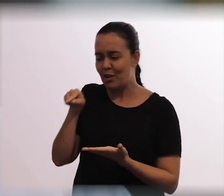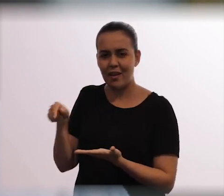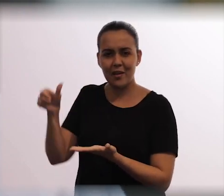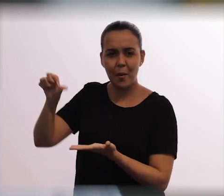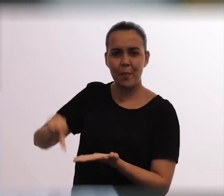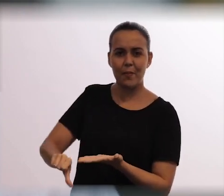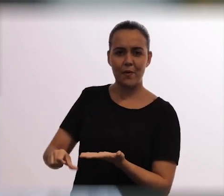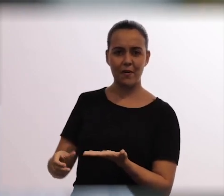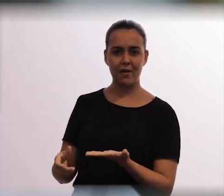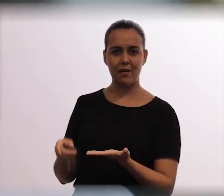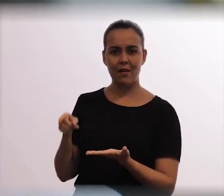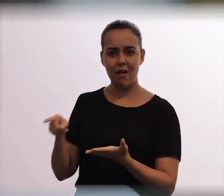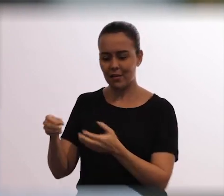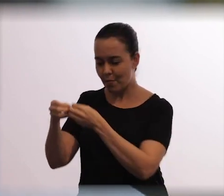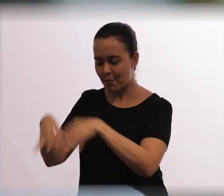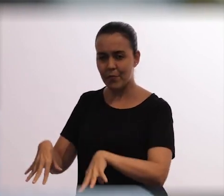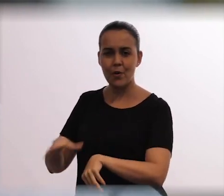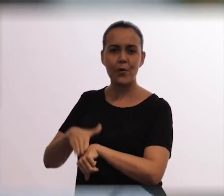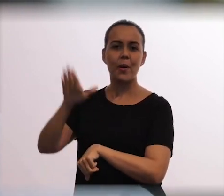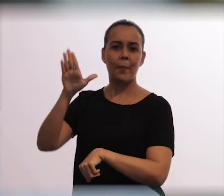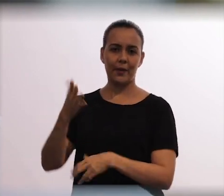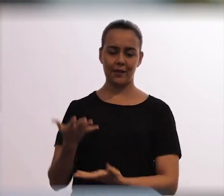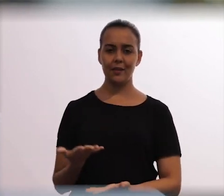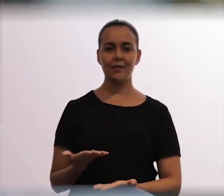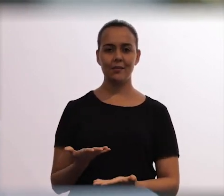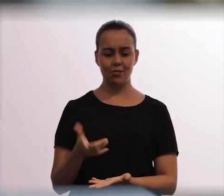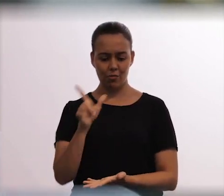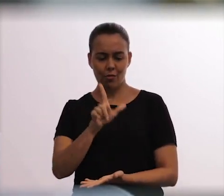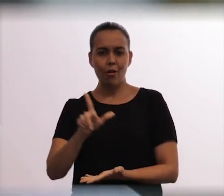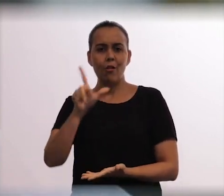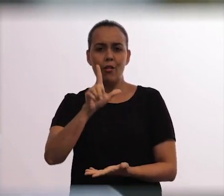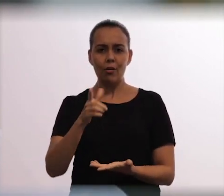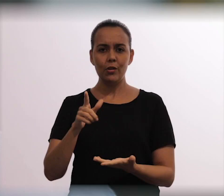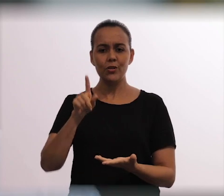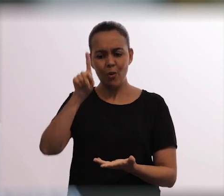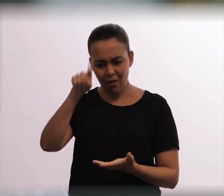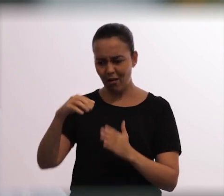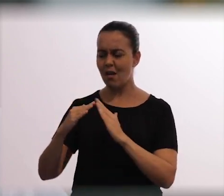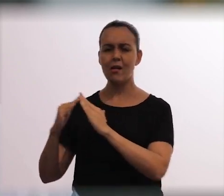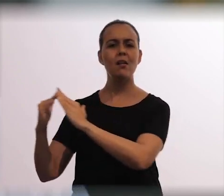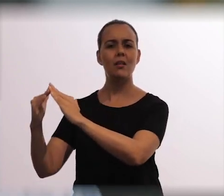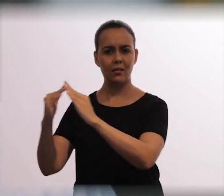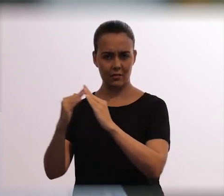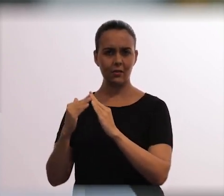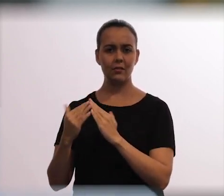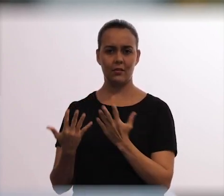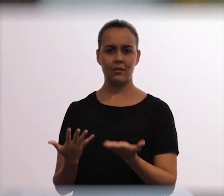sobreposição de opressões, que a gente chama de periferia, a periferia existe, sim, claro que existe periferia.